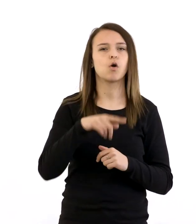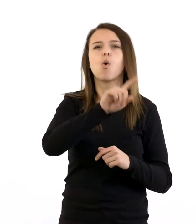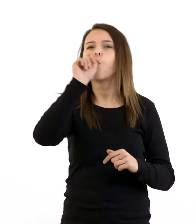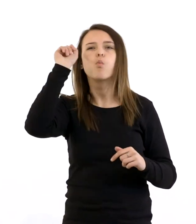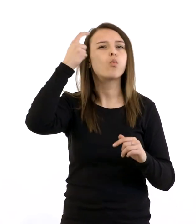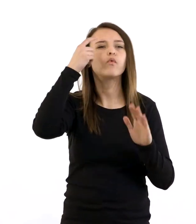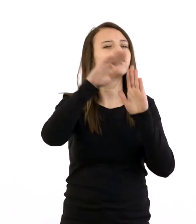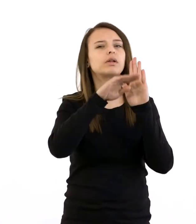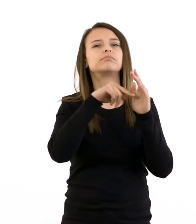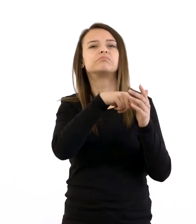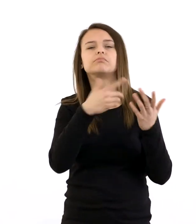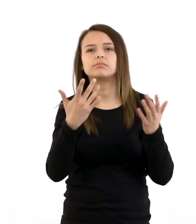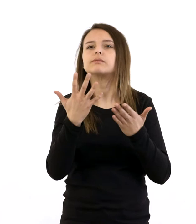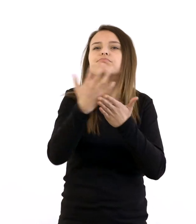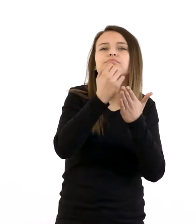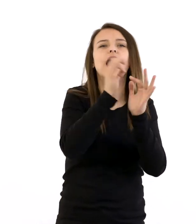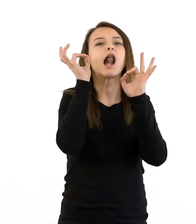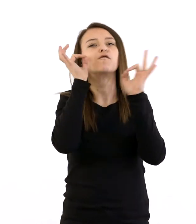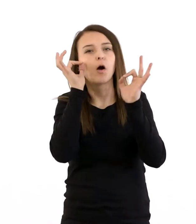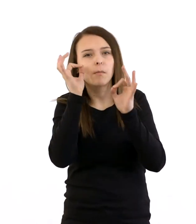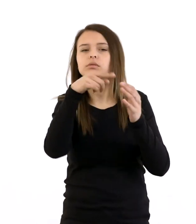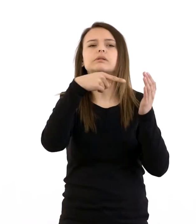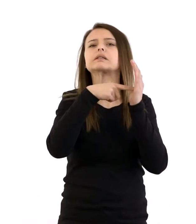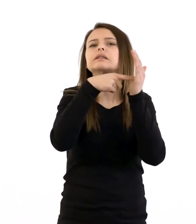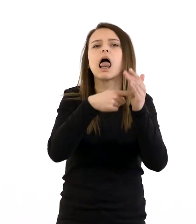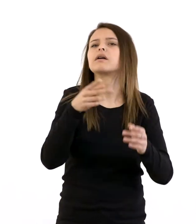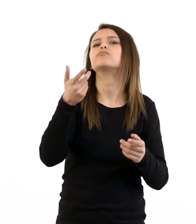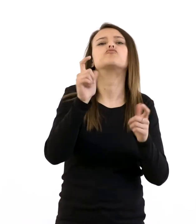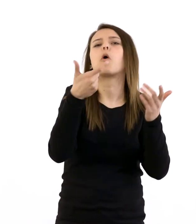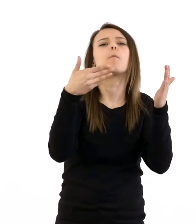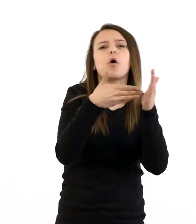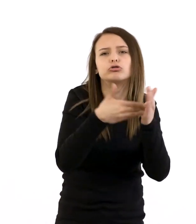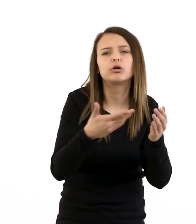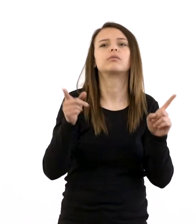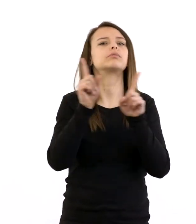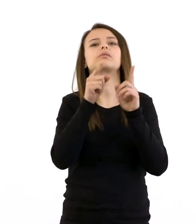Główne zasady dotyczące zbierania danych - organizacja może pozyskiwać dane wyłącznie w określonym celu,